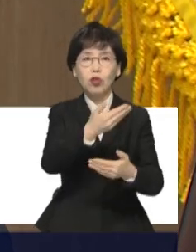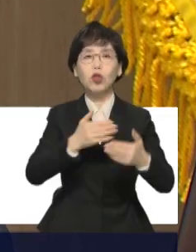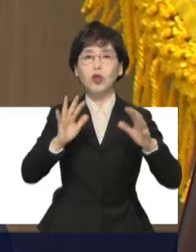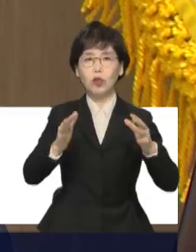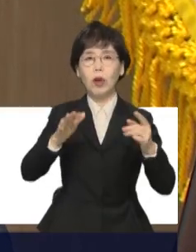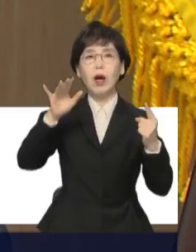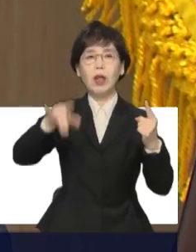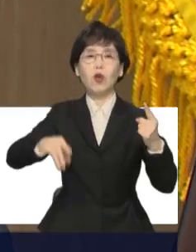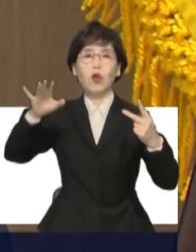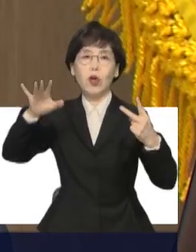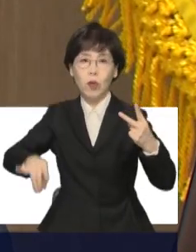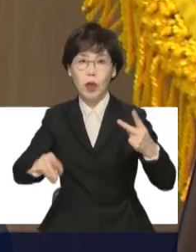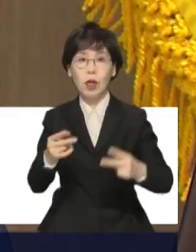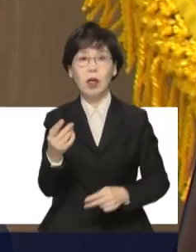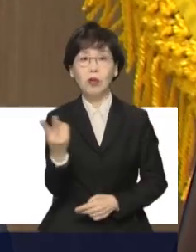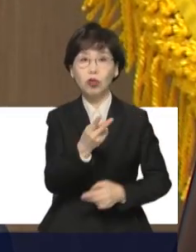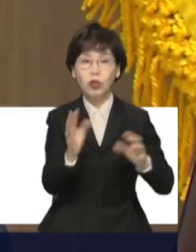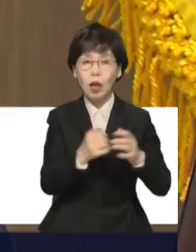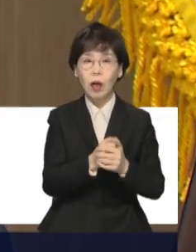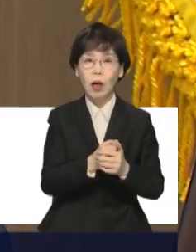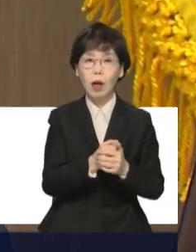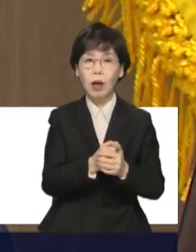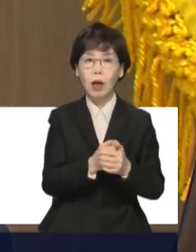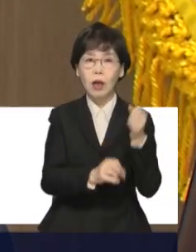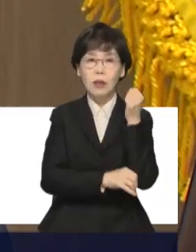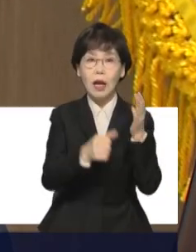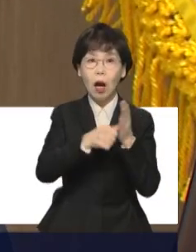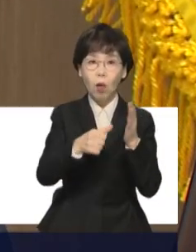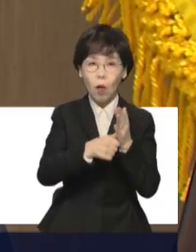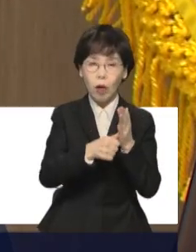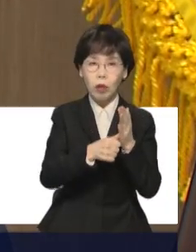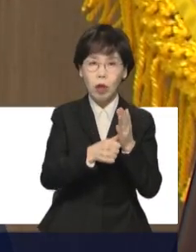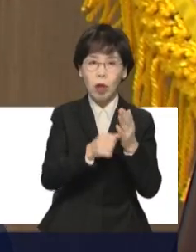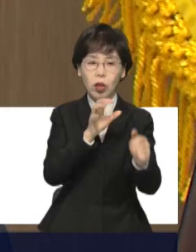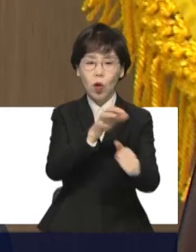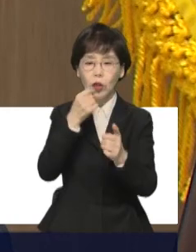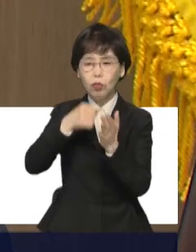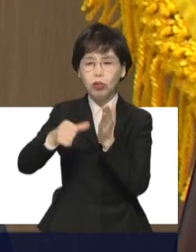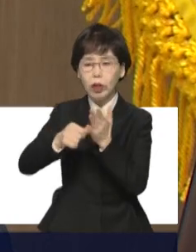양국이 자원 무기화에 공동 대응한다면 에너지 안보와 가격 안정에 크게 기여할 것입니다.